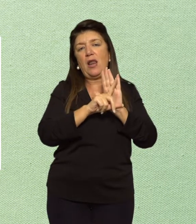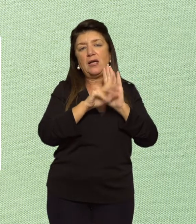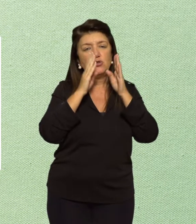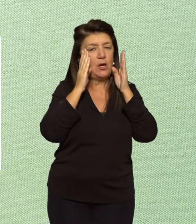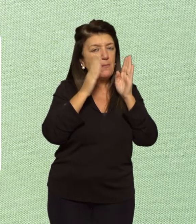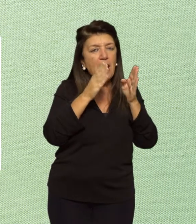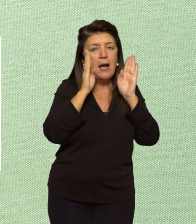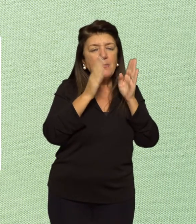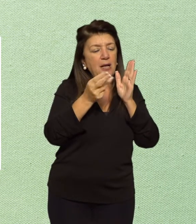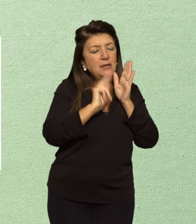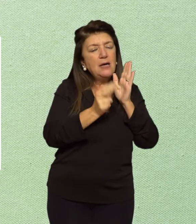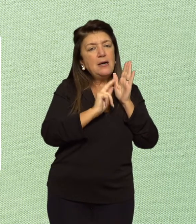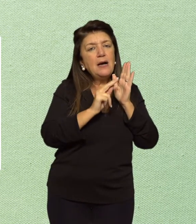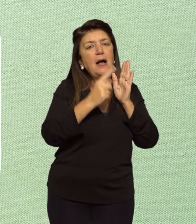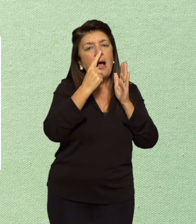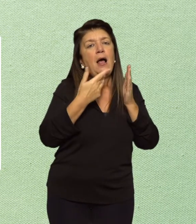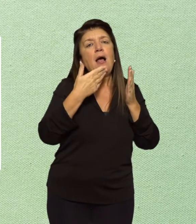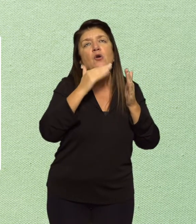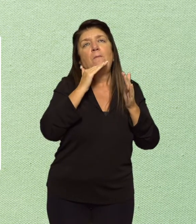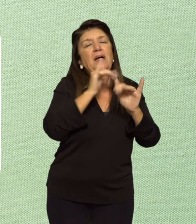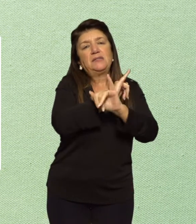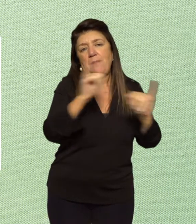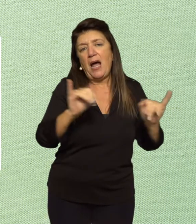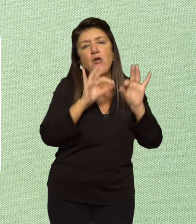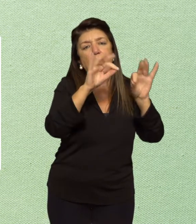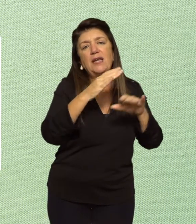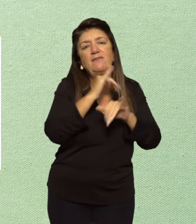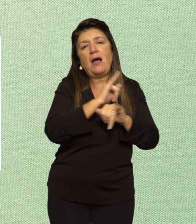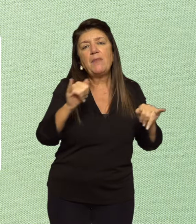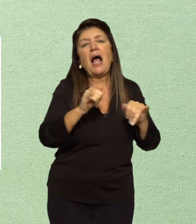spesso gli interventi sono vado a modificare il codice penale a inasprire la pena, ma poi